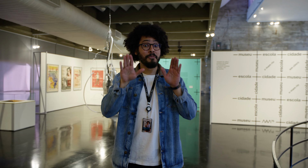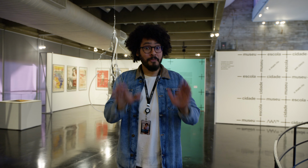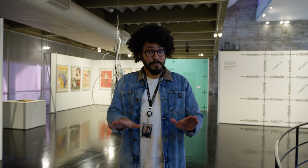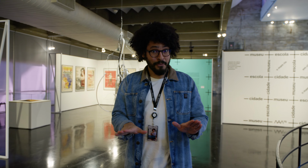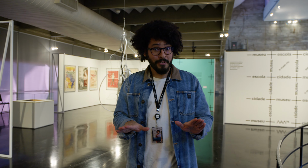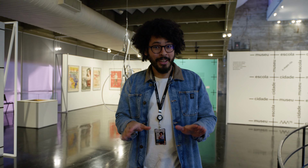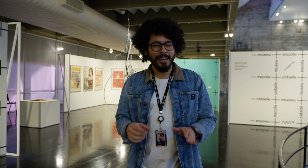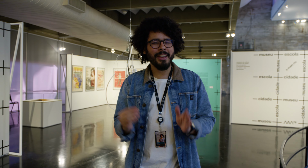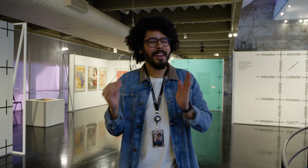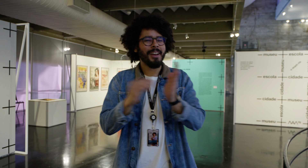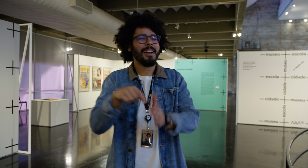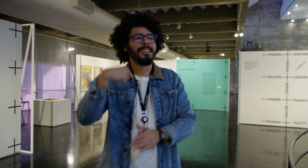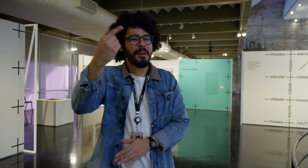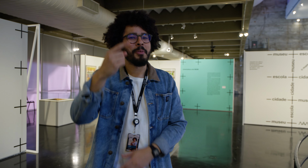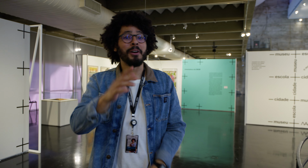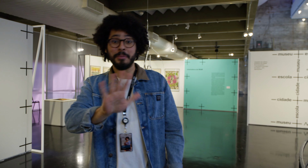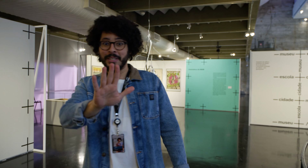Fica com a gente e até a próxima.